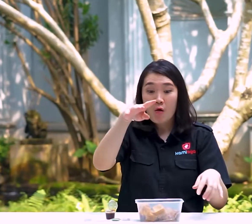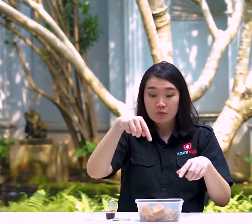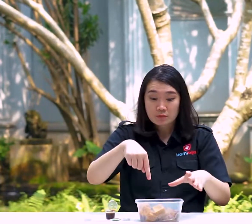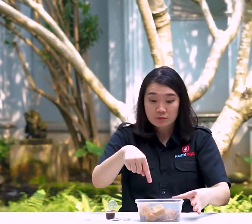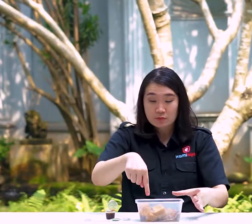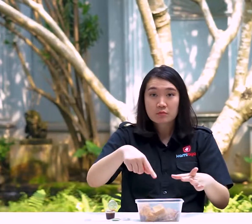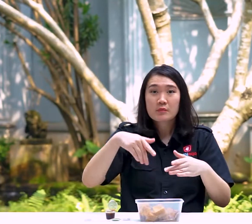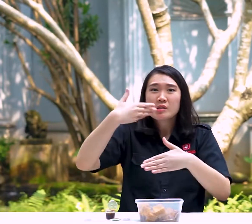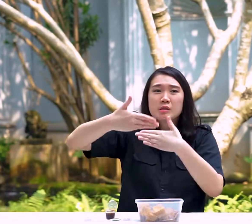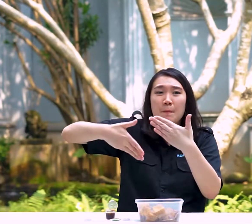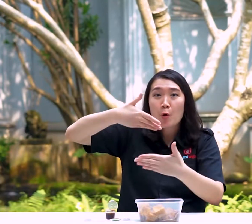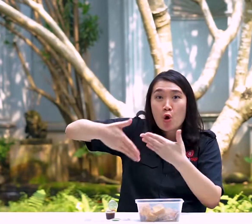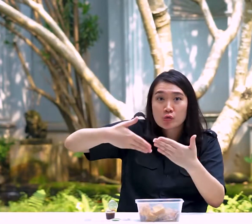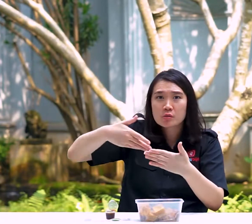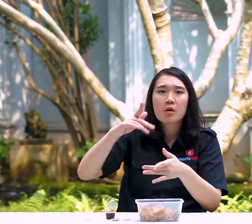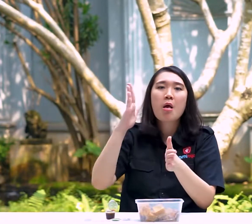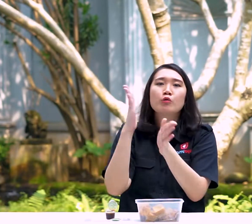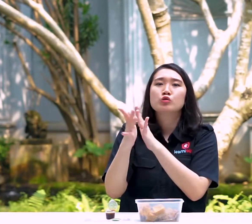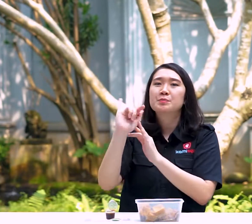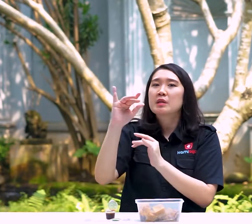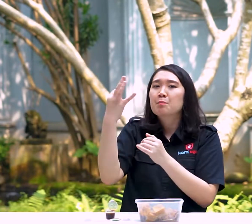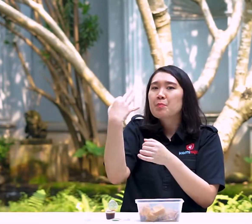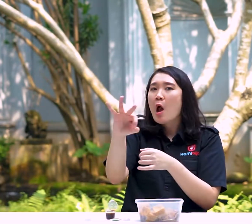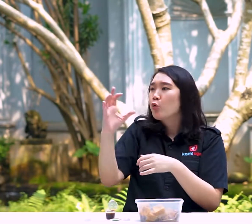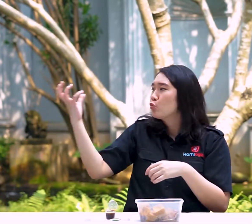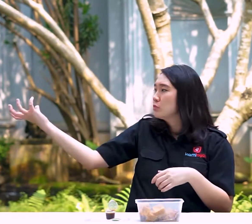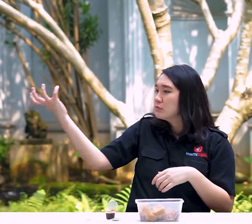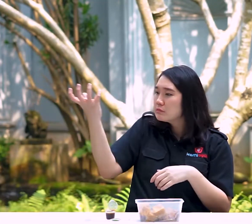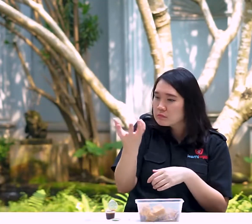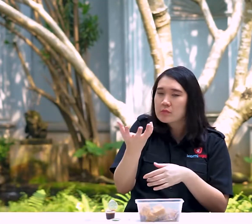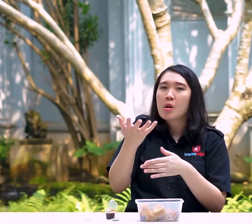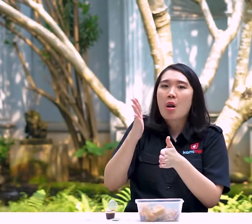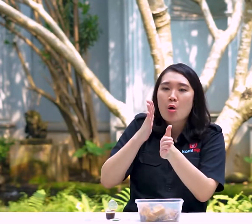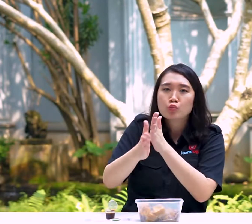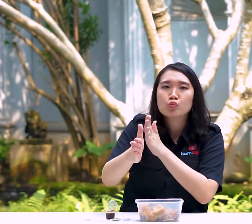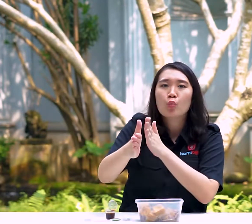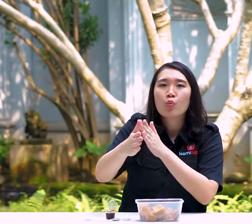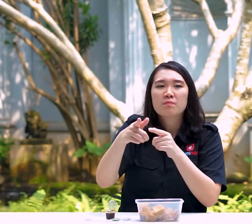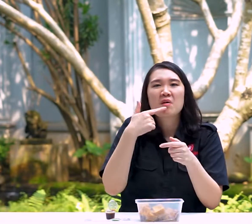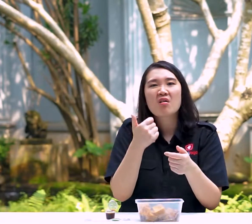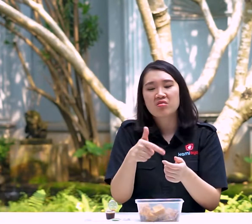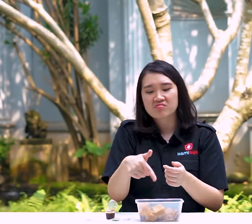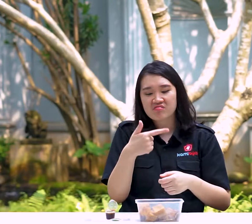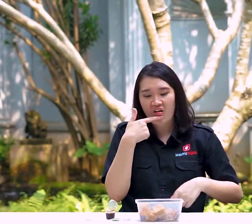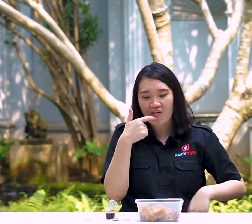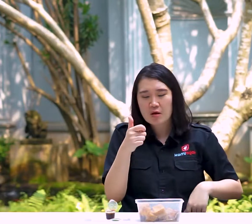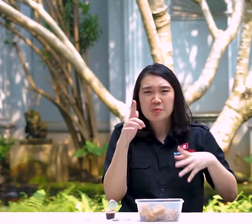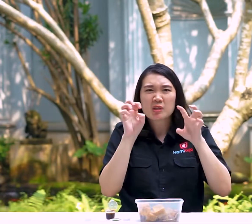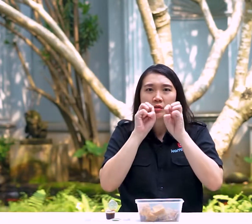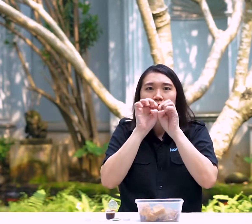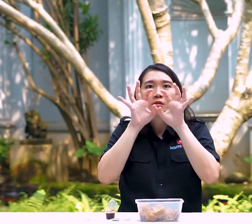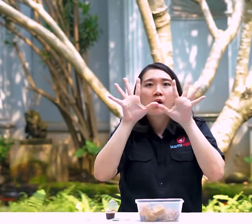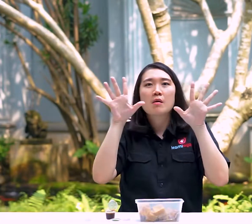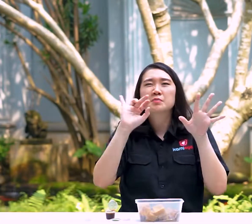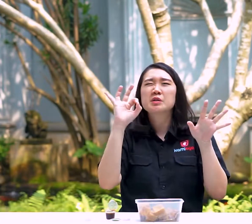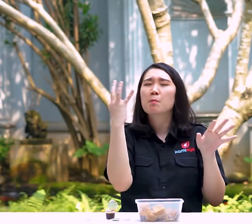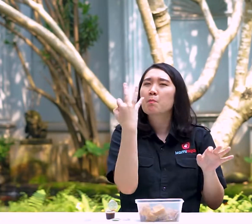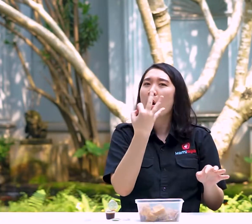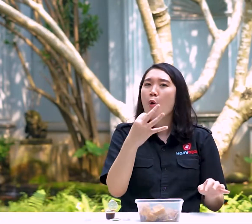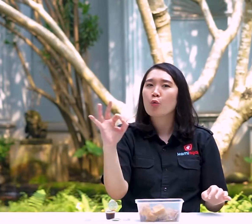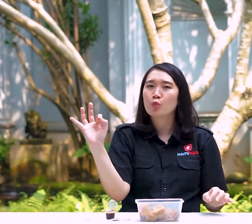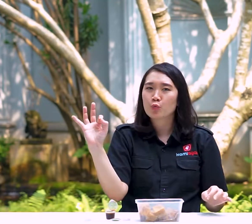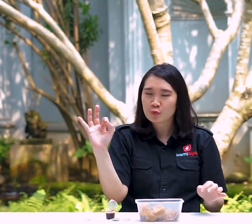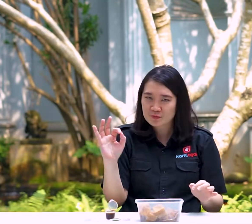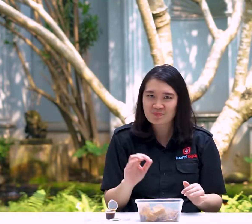Ini diproduksi setiap hari, maka Tahu rasanya enak, fresh, dan baru.